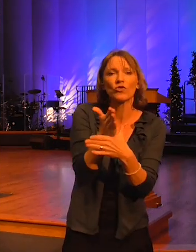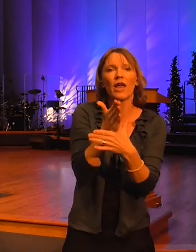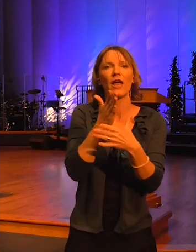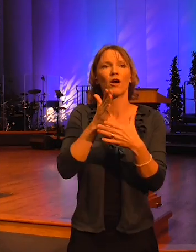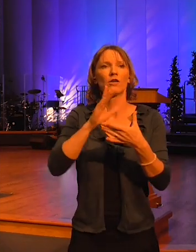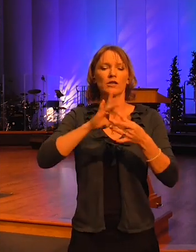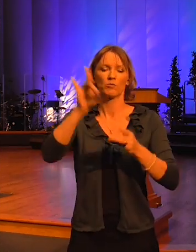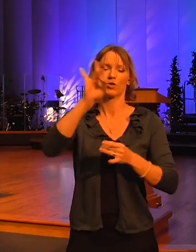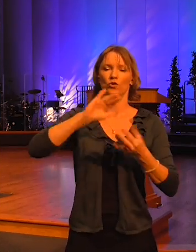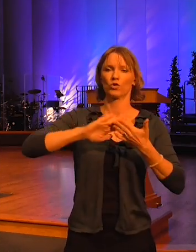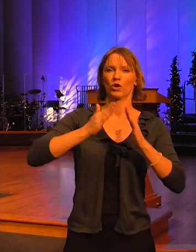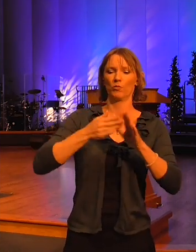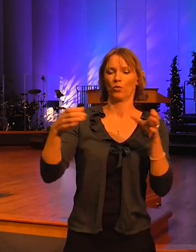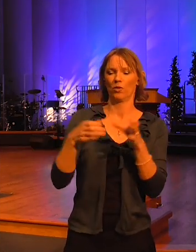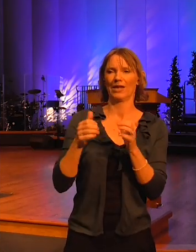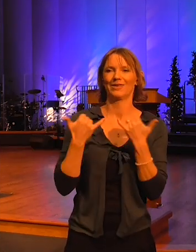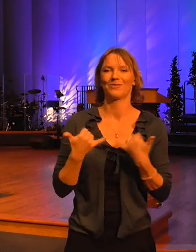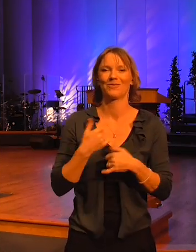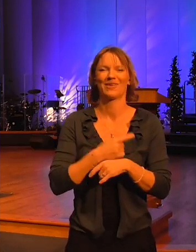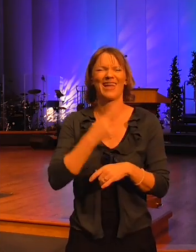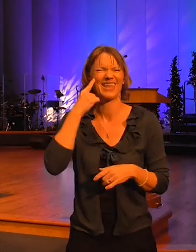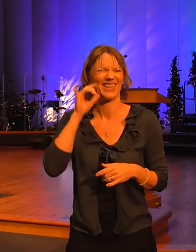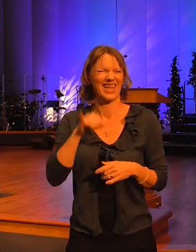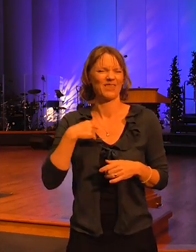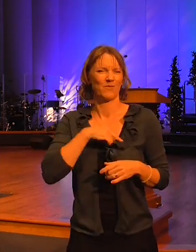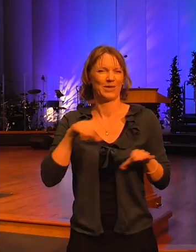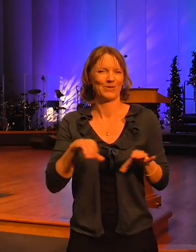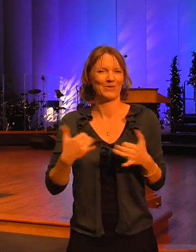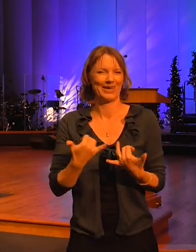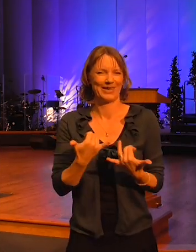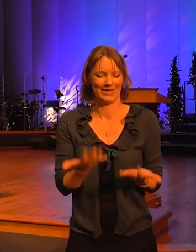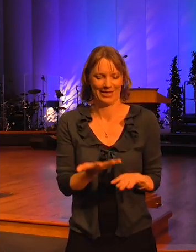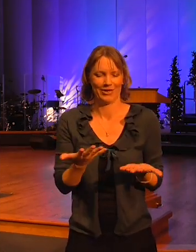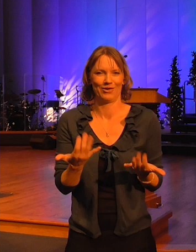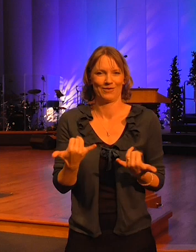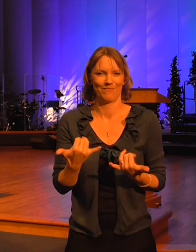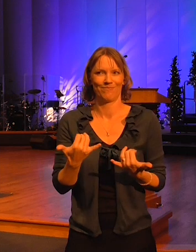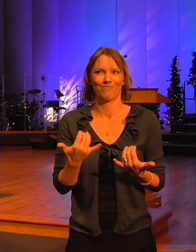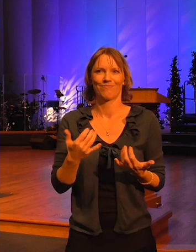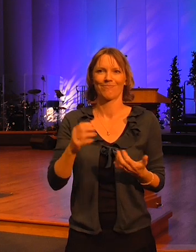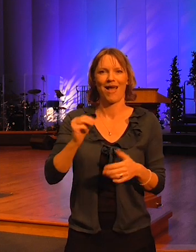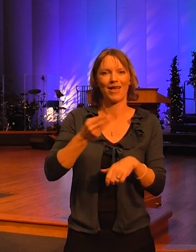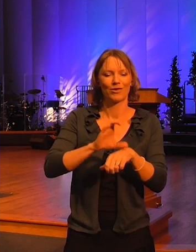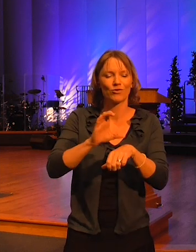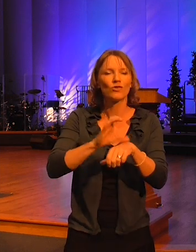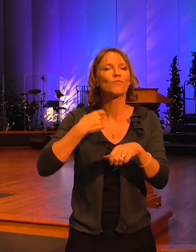hoy y creo que eso es lo que hacemos aquí en la iglesia Mile High: reconocemos el regalo de la vida